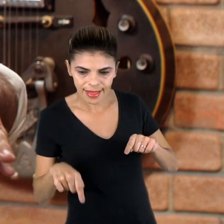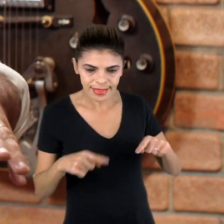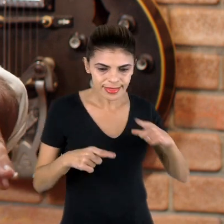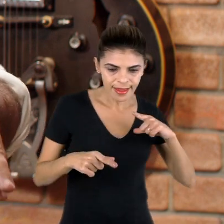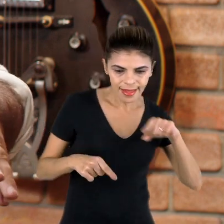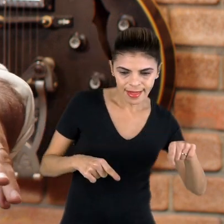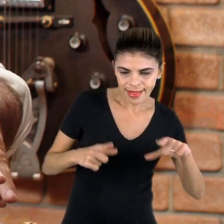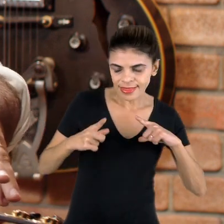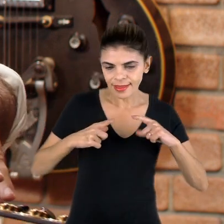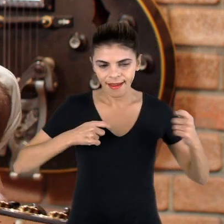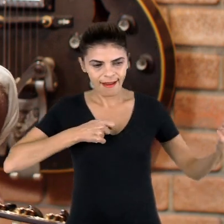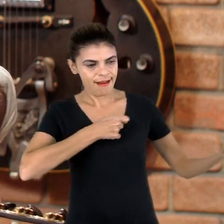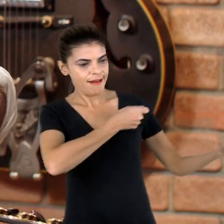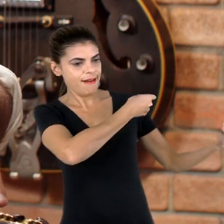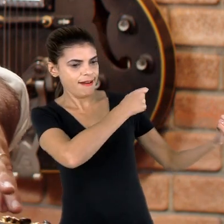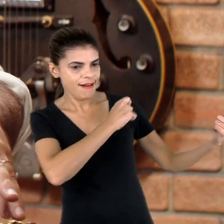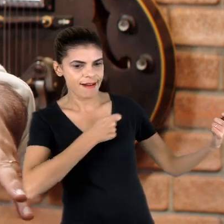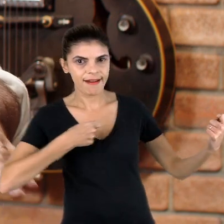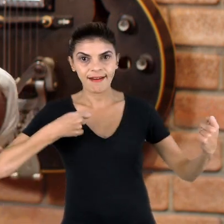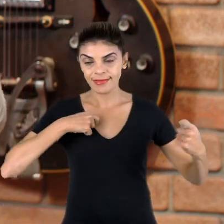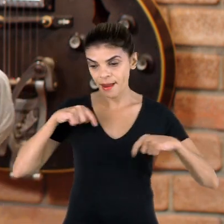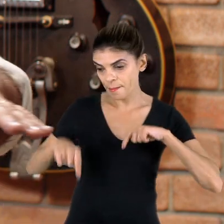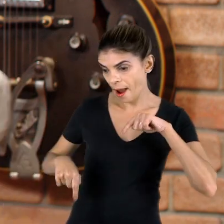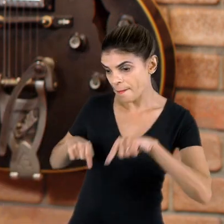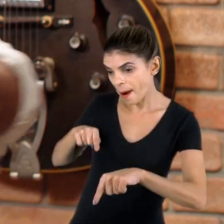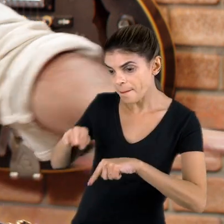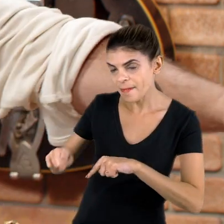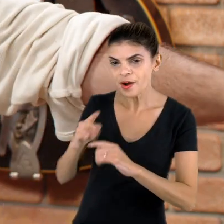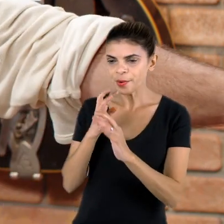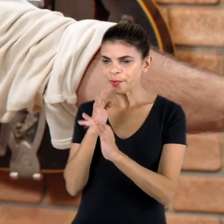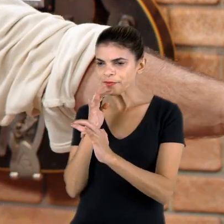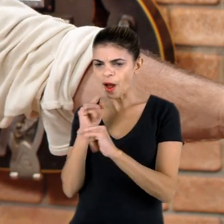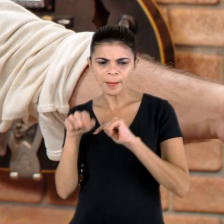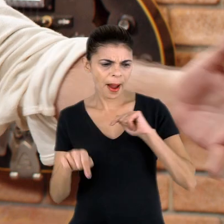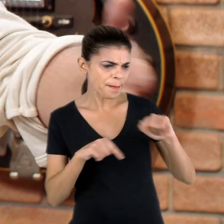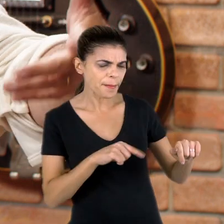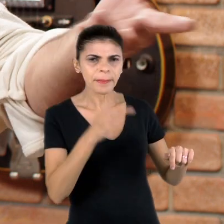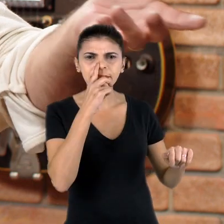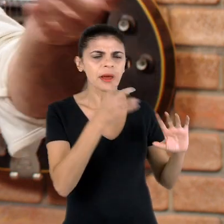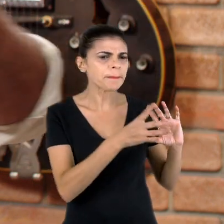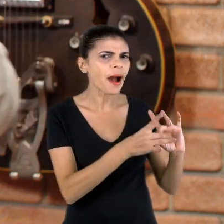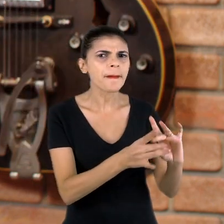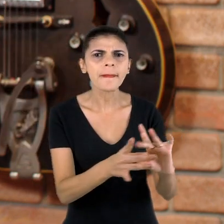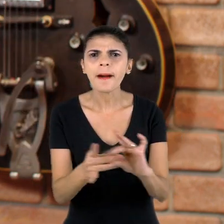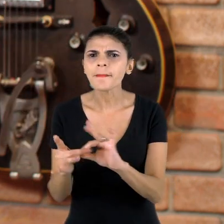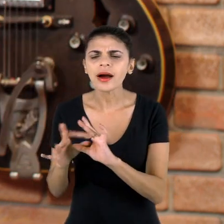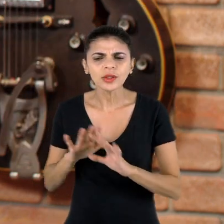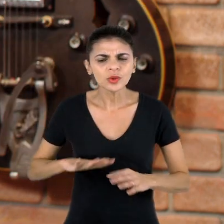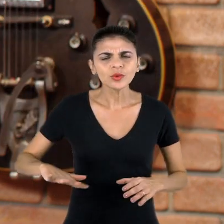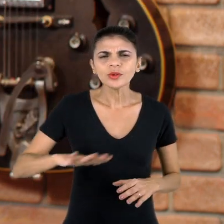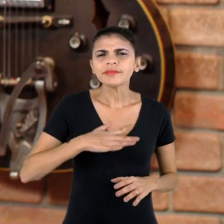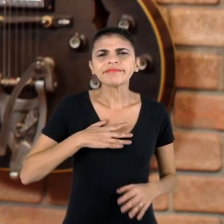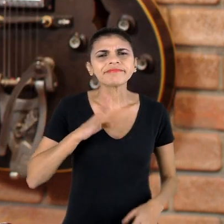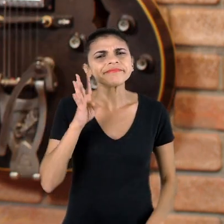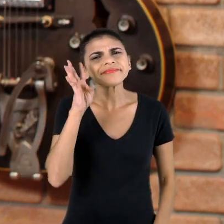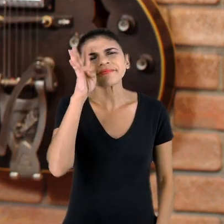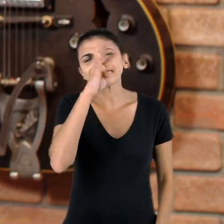Aqui está o piccolo. Aqui tá a flauta." Você consegue enxergar todo mundo ali, né? É uma delícia isso! No violão, não.